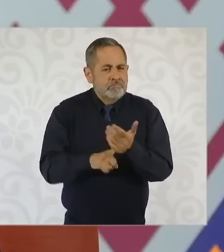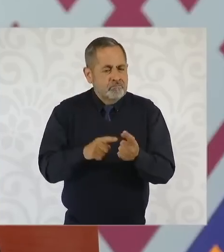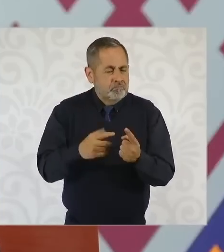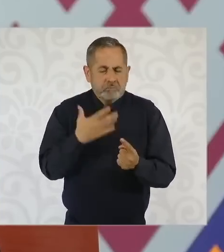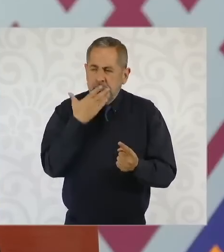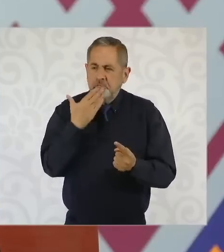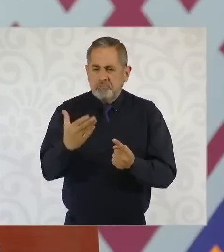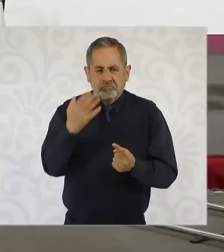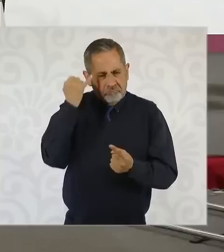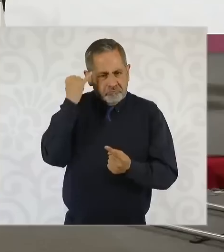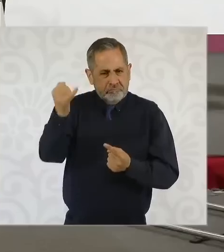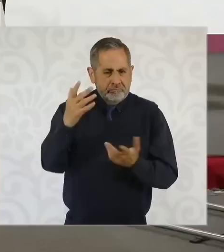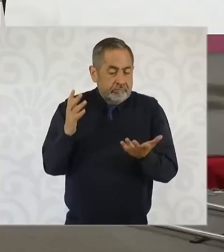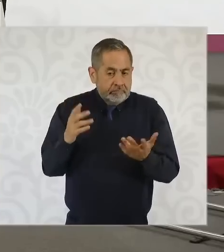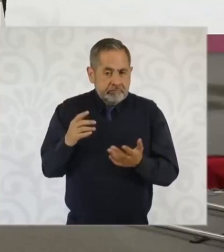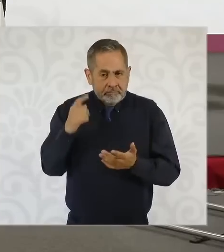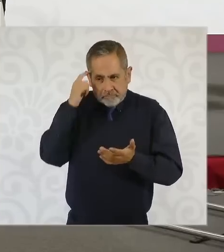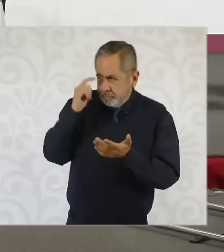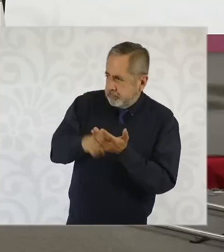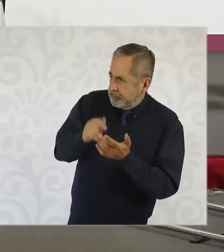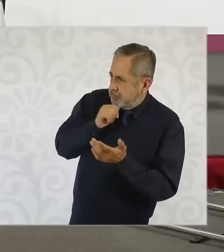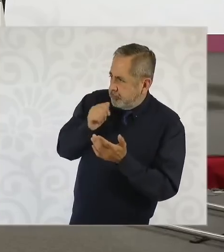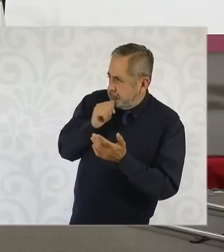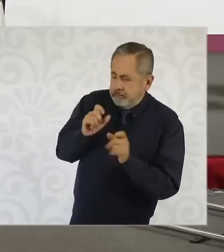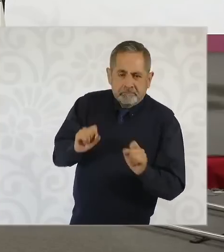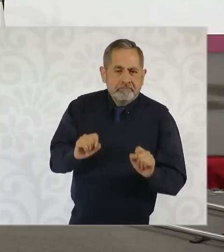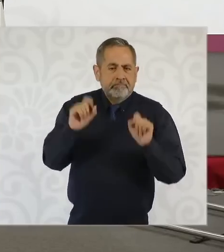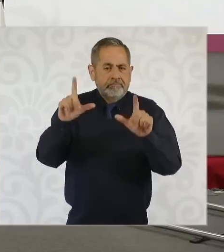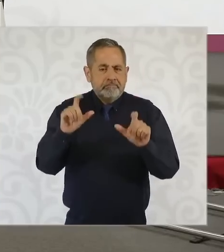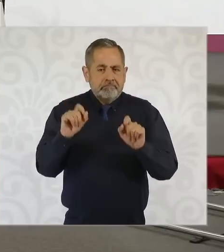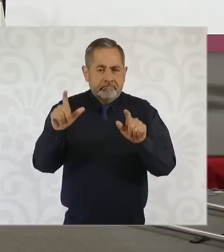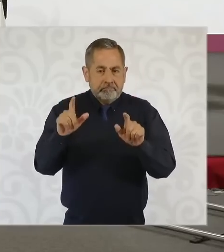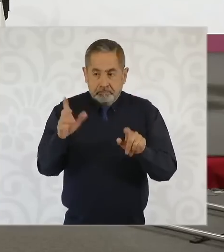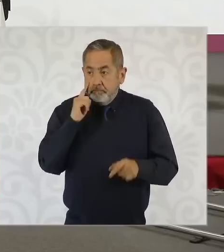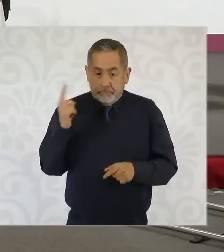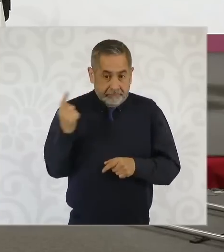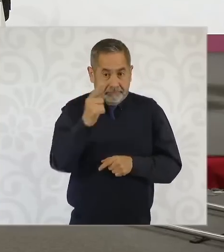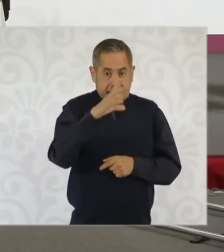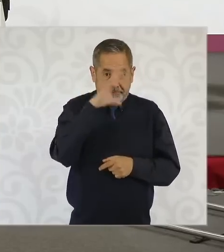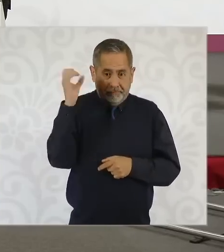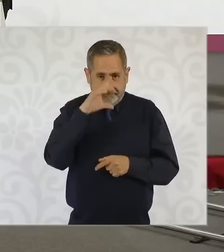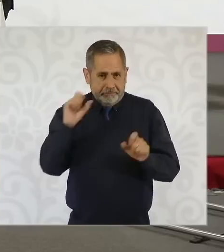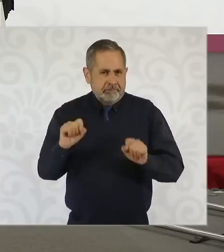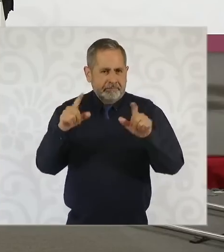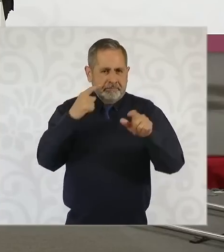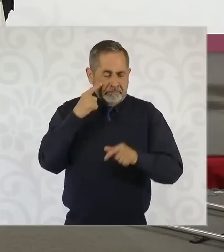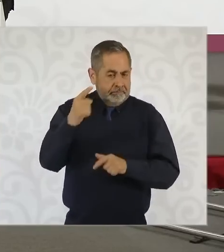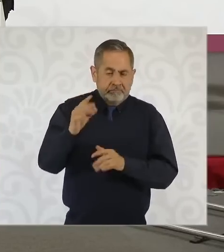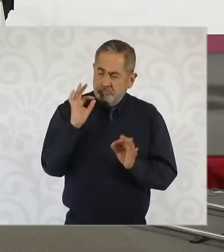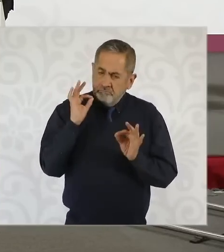ahorita no sé creo que no ha llegado las imágenes Ah sí Ah bueno a ver si las presentan de lo que